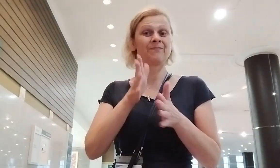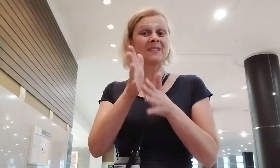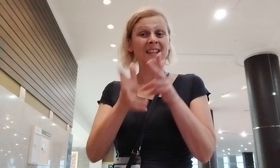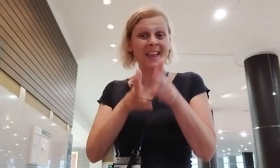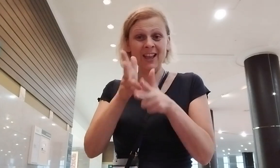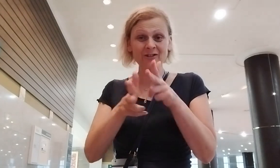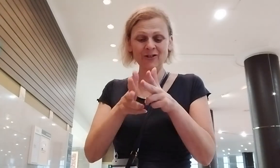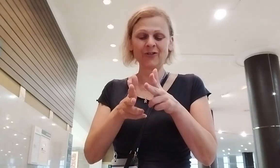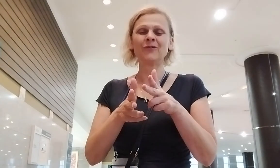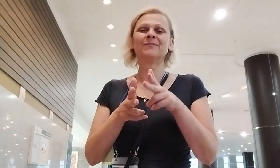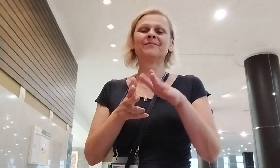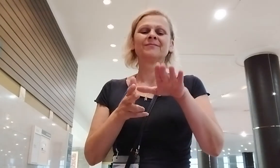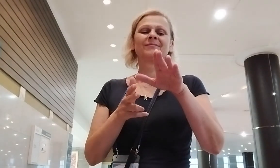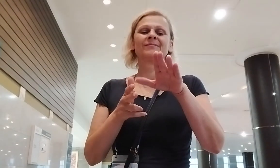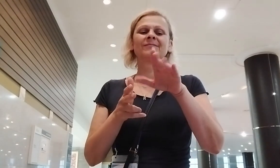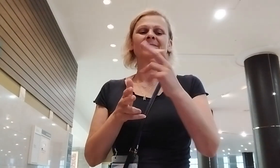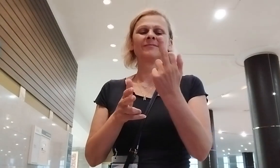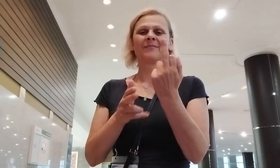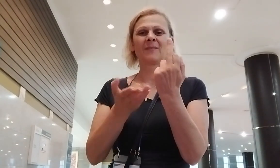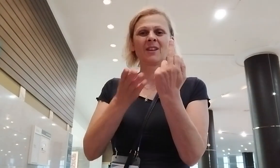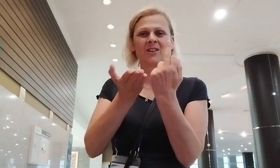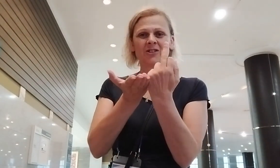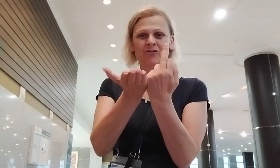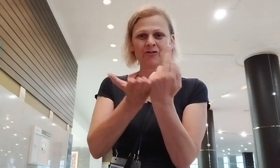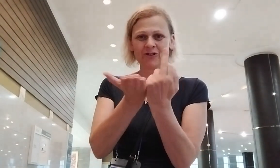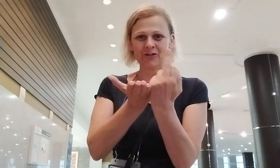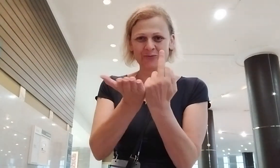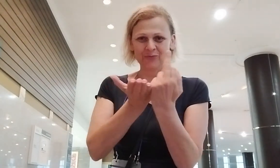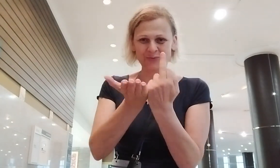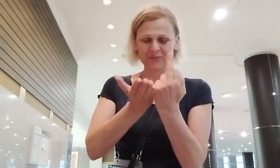[Segno nome di Jeju]